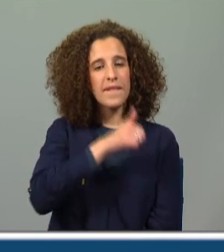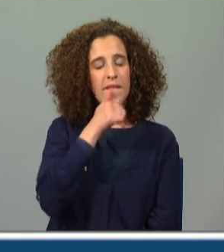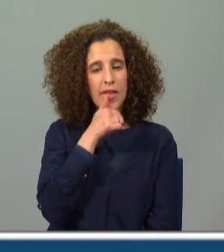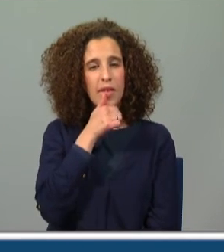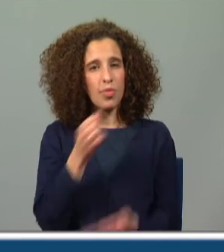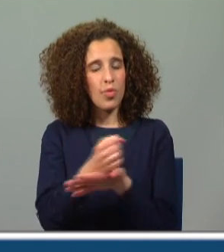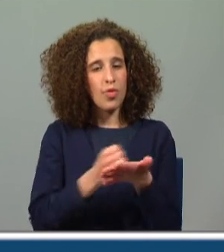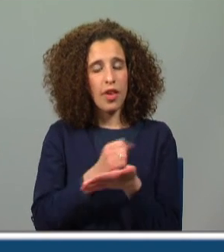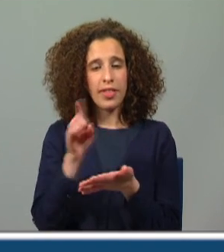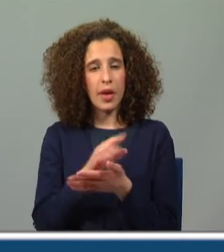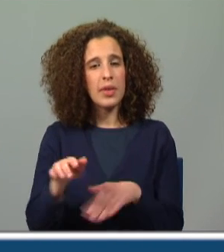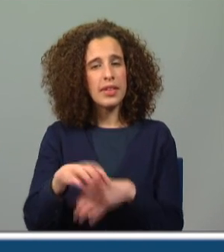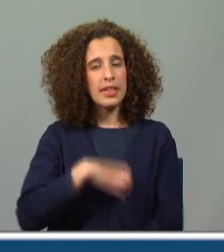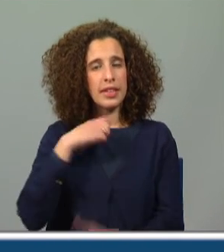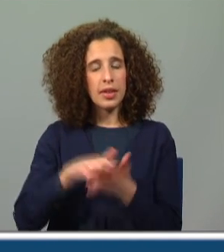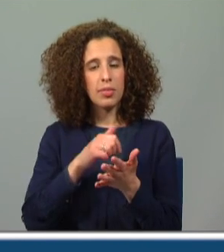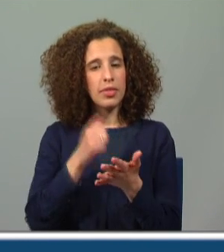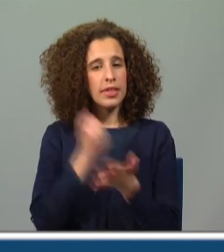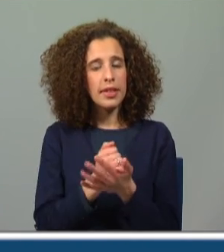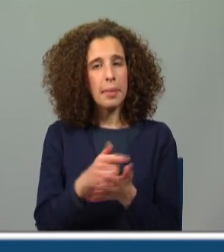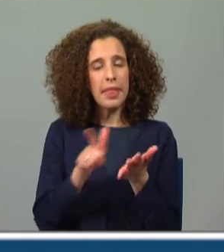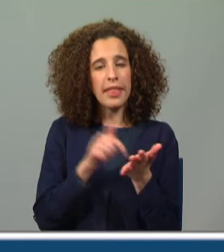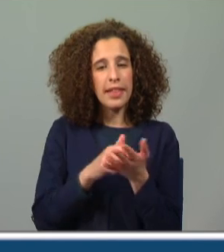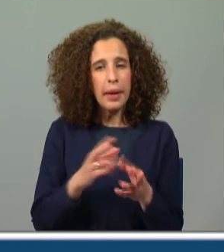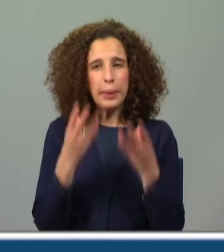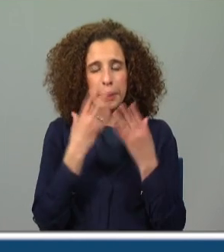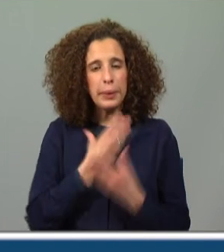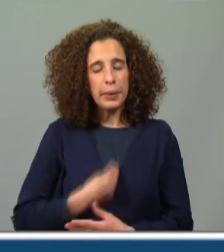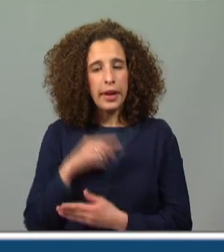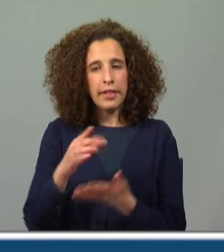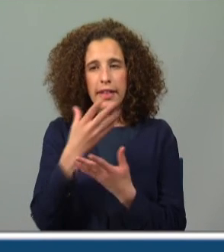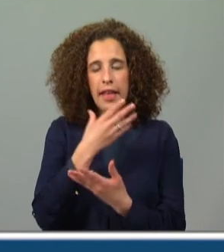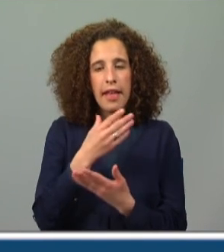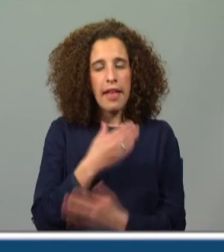nós sentimos sempre necessidade do Prazer ele esse essa necessidade quando 我們總覺得需要取悅他這個需要的時候